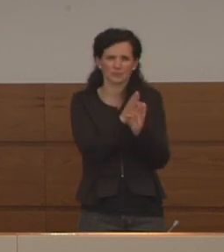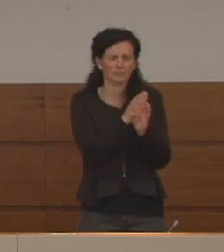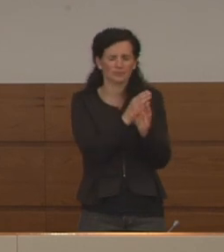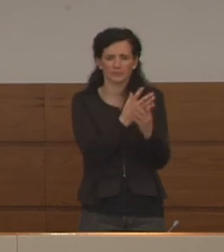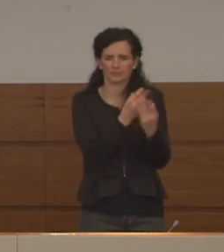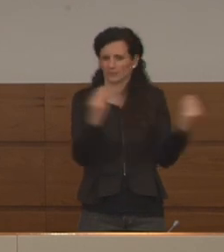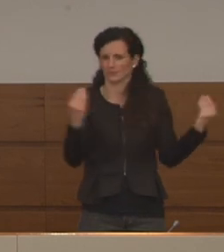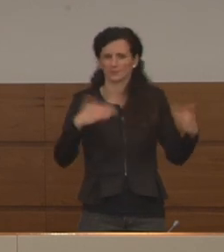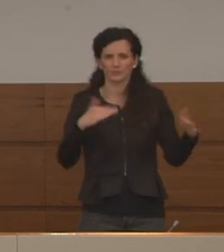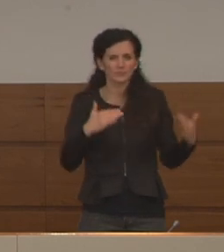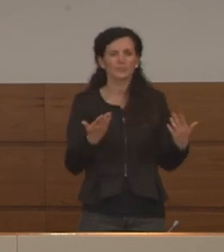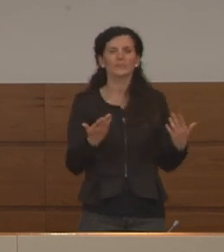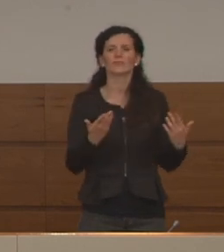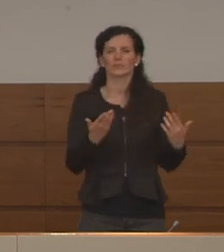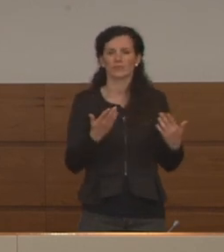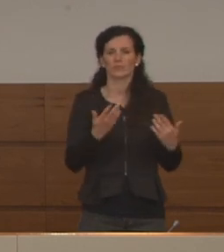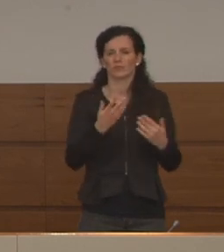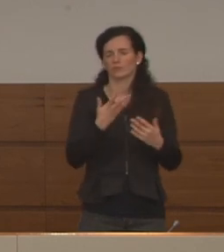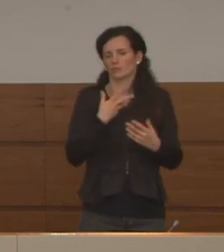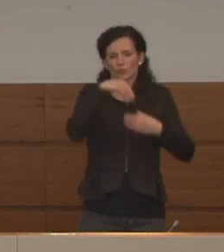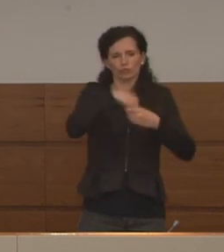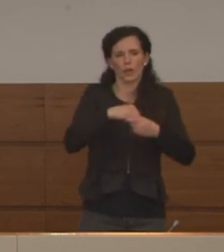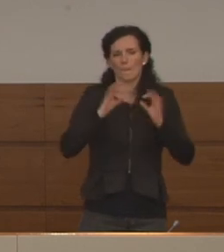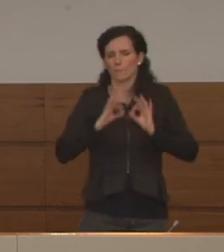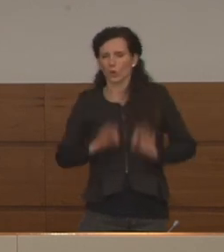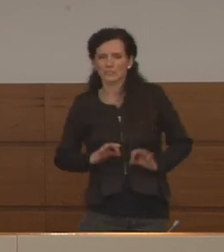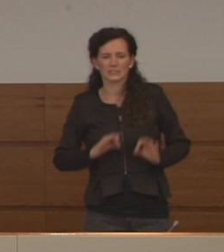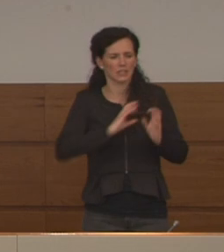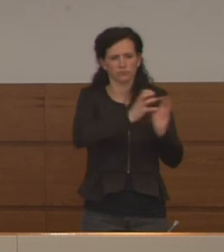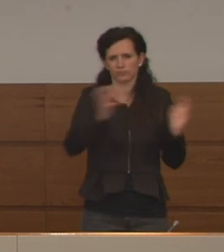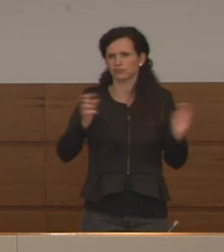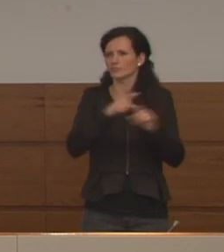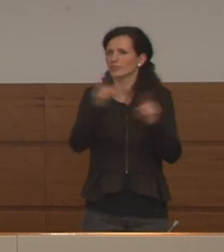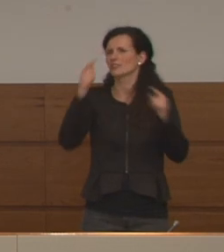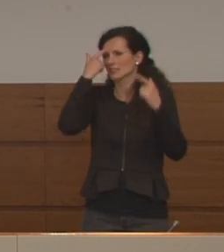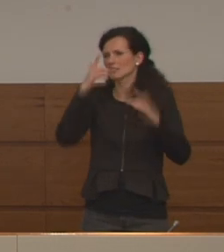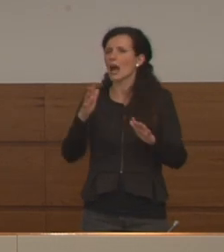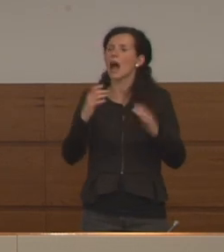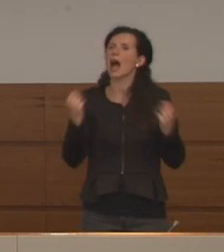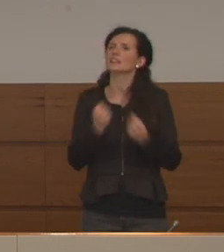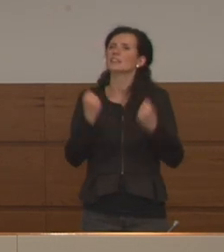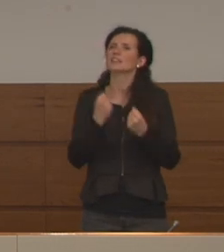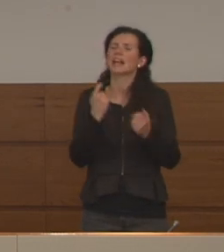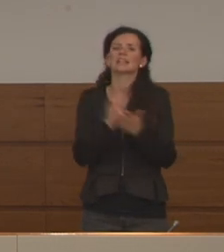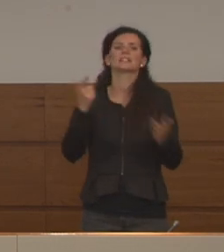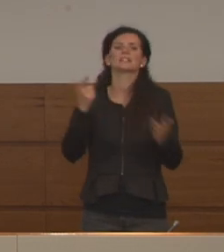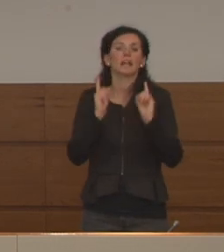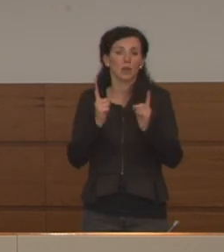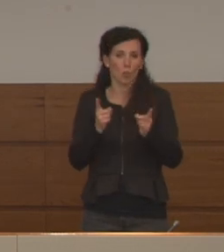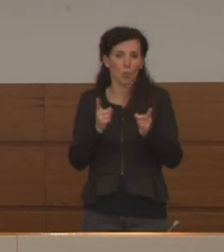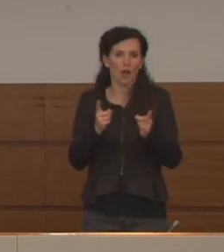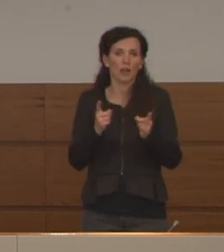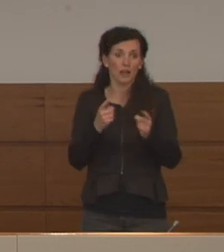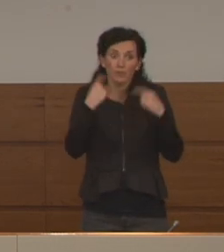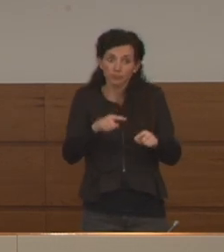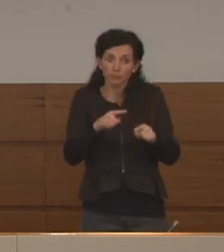Forze di Polizia, eccetera. Lo sapete bene quali sono le attività essenziali del paese. Niente di tutto questo è stato chiuso per ovvi motivi, perché altrimenti il